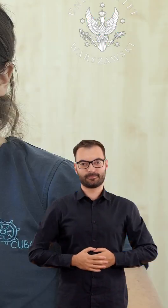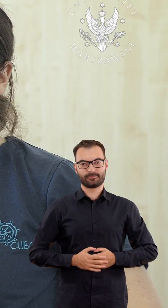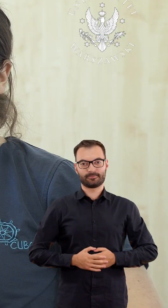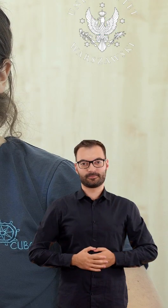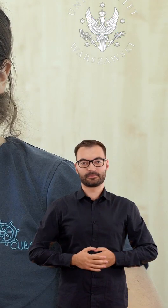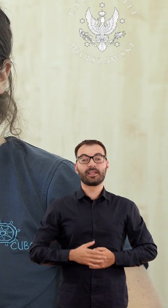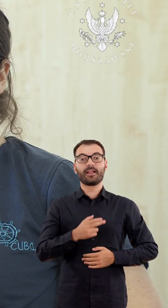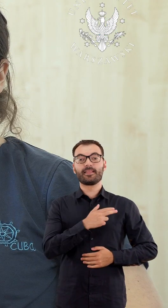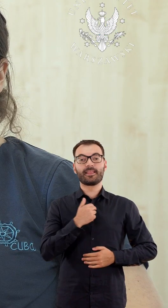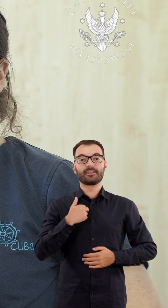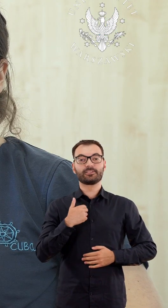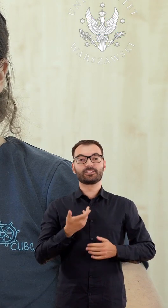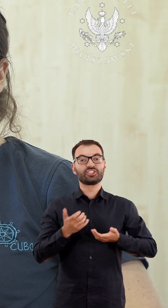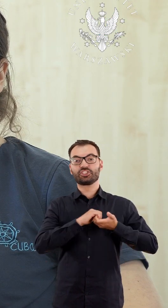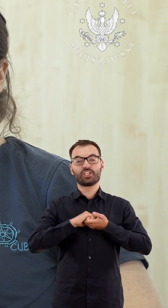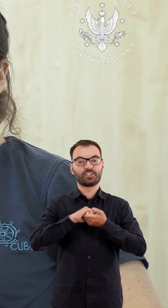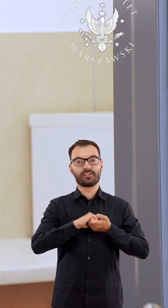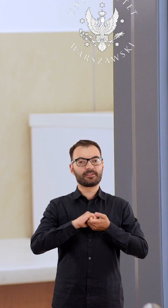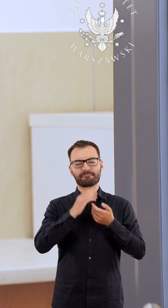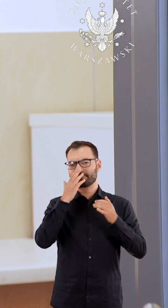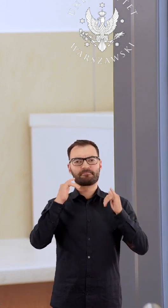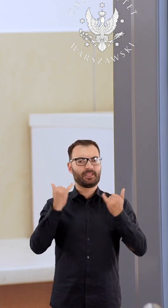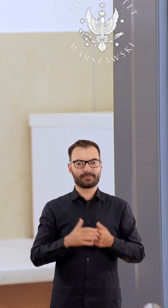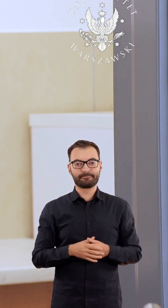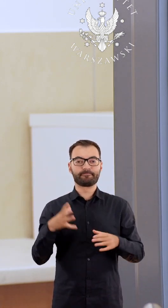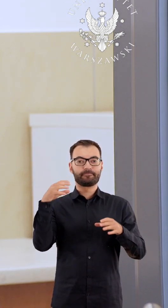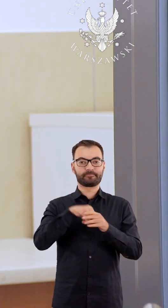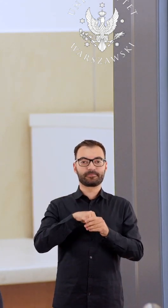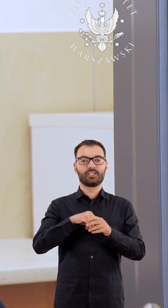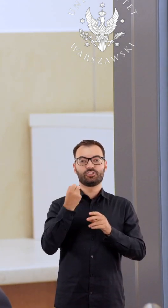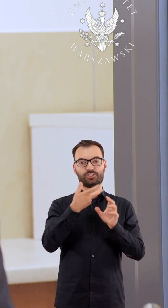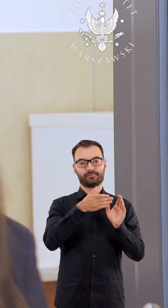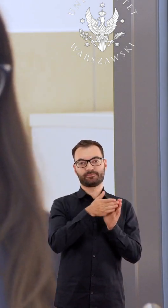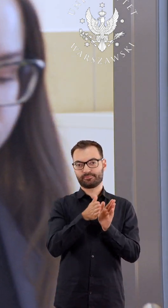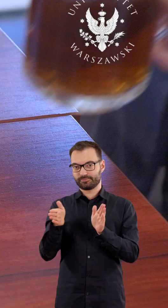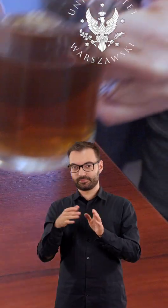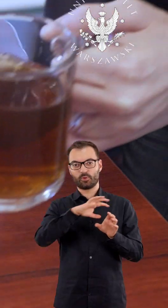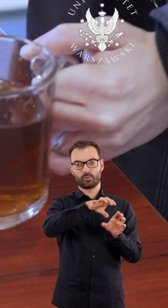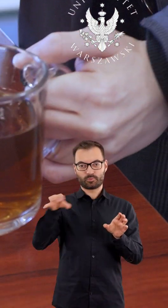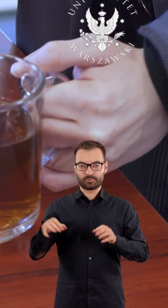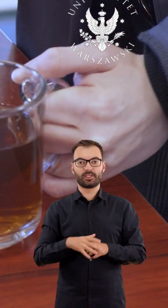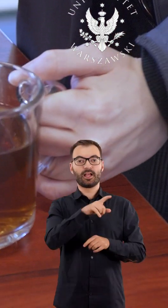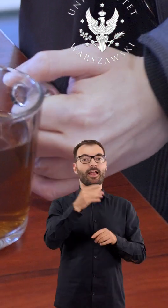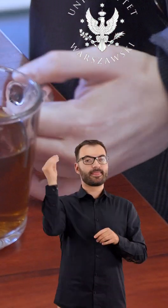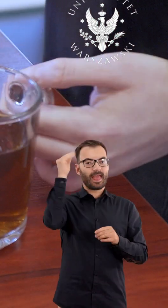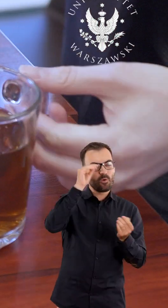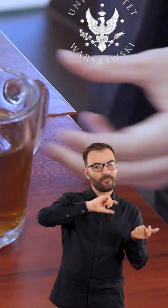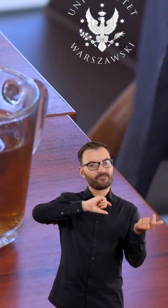Struktura naszego zrzeszenia wygląda tak, że działają w nim trzy sekcje. Sekcja naukowo-wydarzeniowa